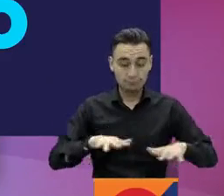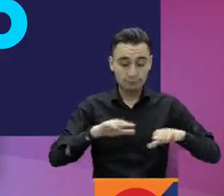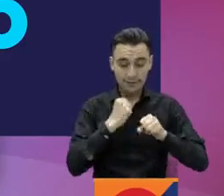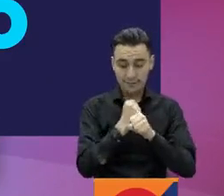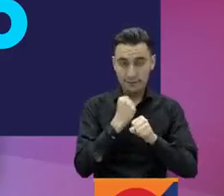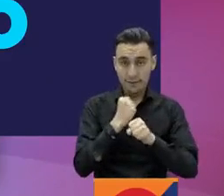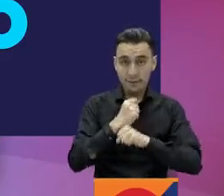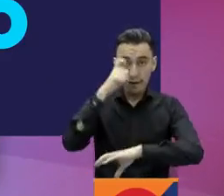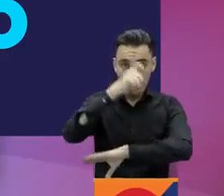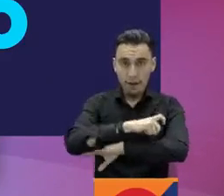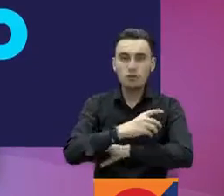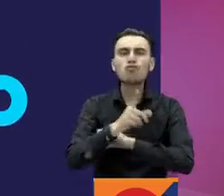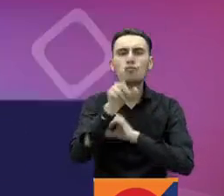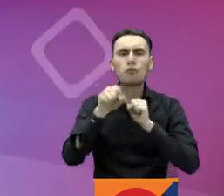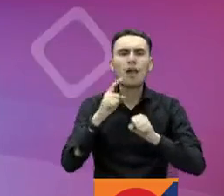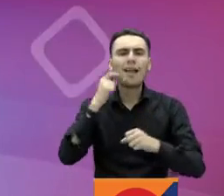EN CARTAGENA, DESCONTAMOS CóMO POSTULARSE.